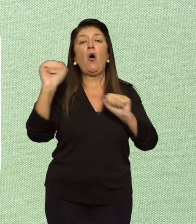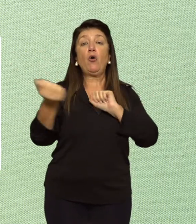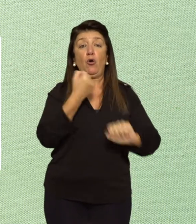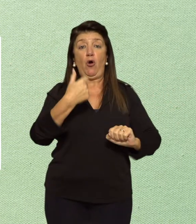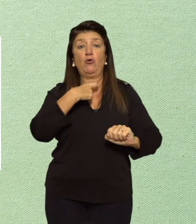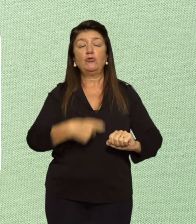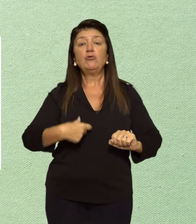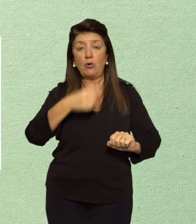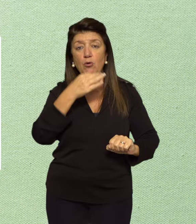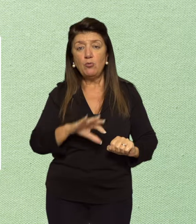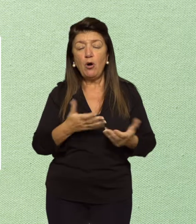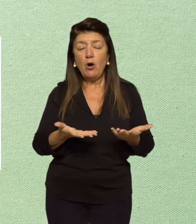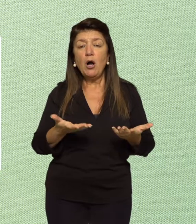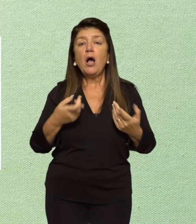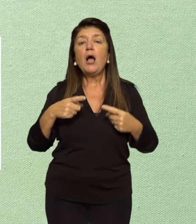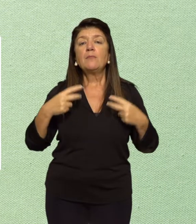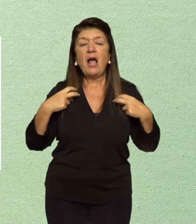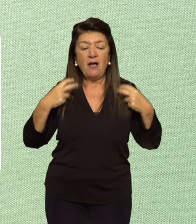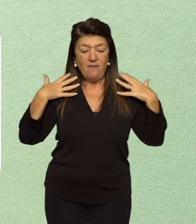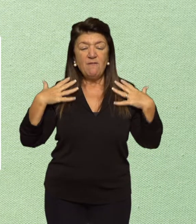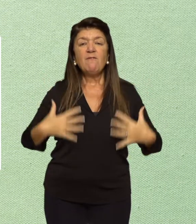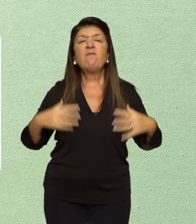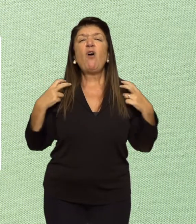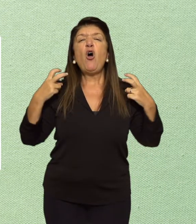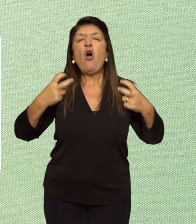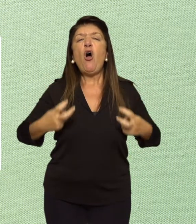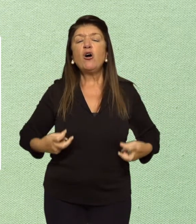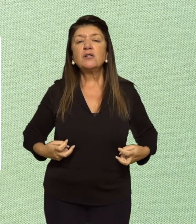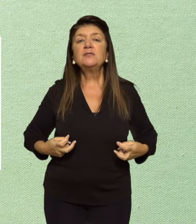della forza da determinare sia in termini di probabilità che in termini di effettivo esito